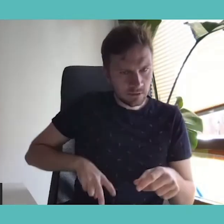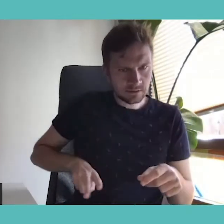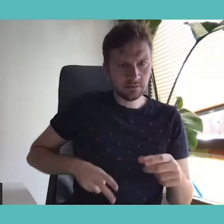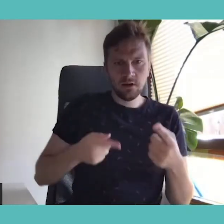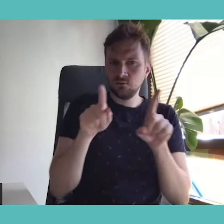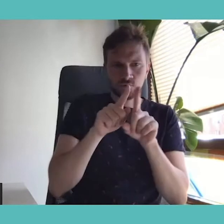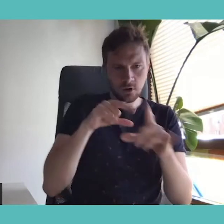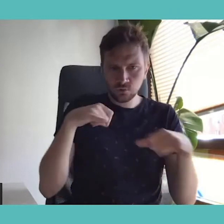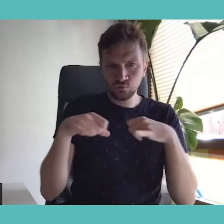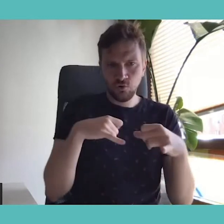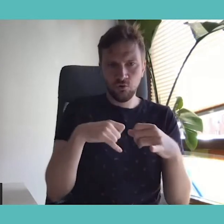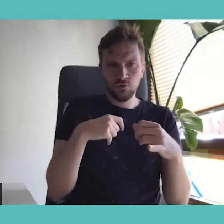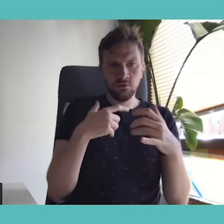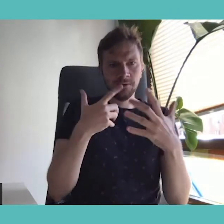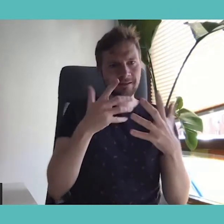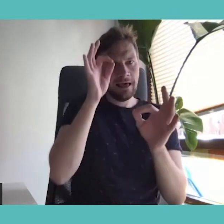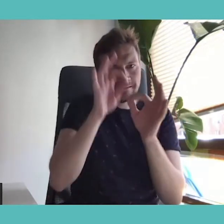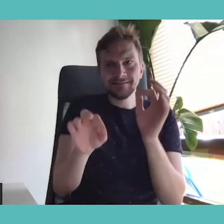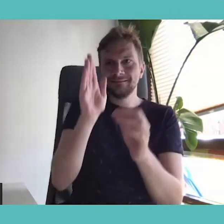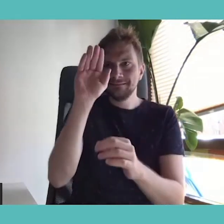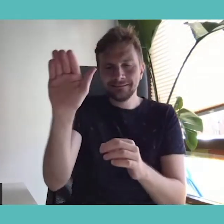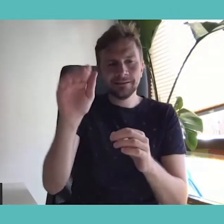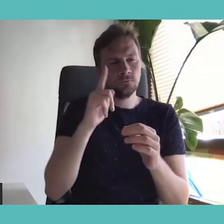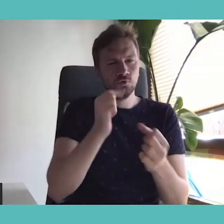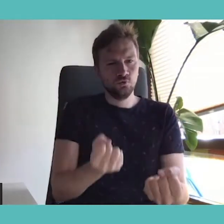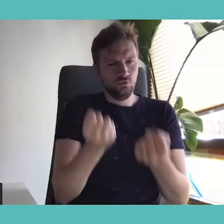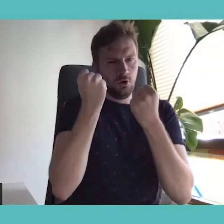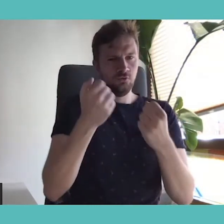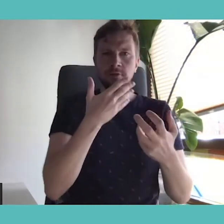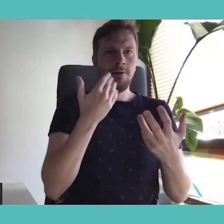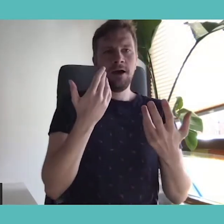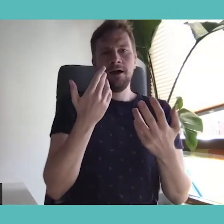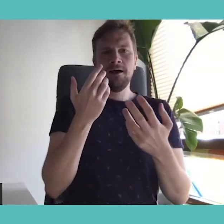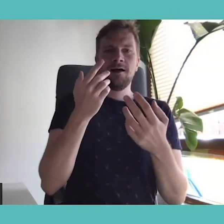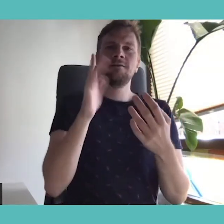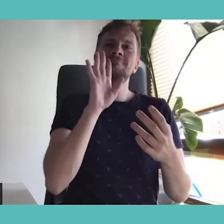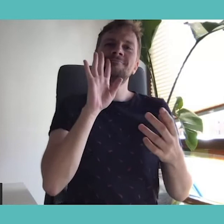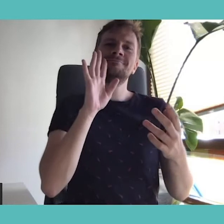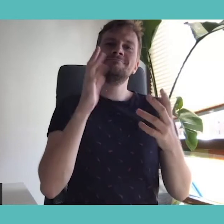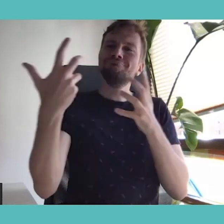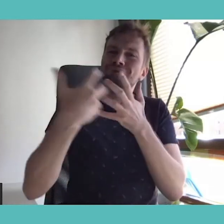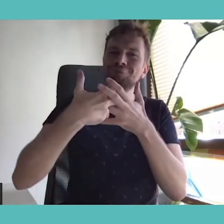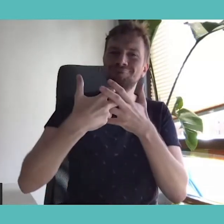Tak samo dotyczy to kontaktów z ministerstwem, rządem. Ciężko się z nimi współpracuje. Nie ma porozumienia...